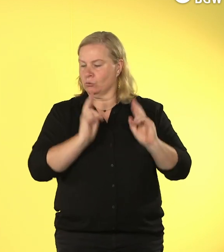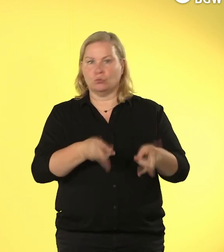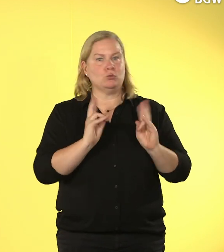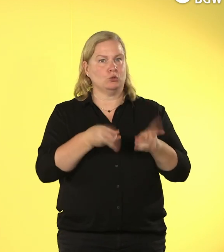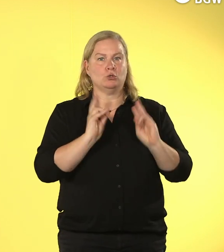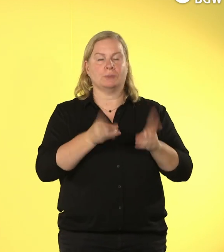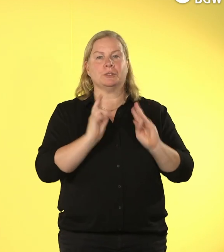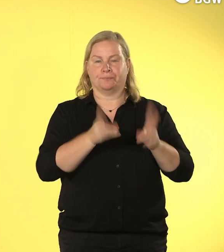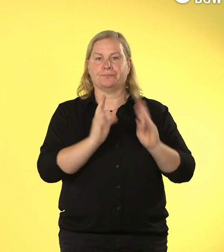Ich kann dir nur recht geben.